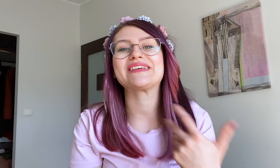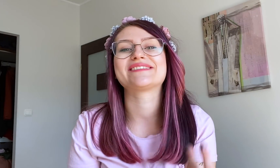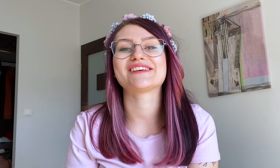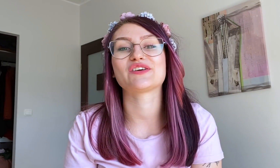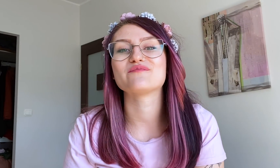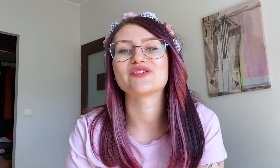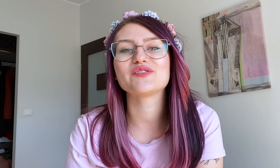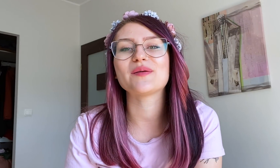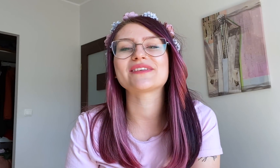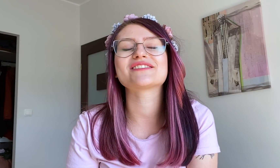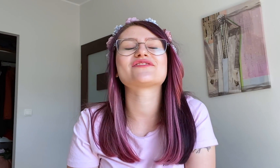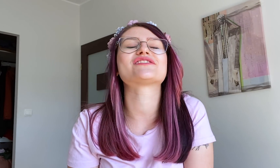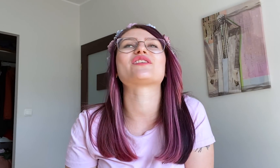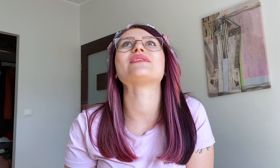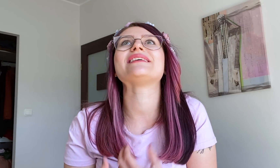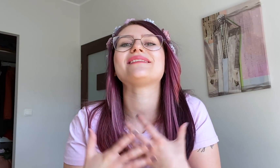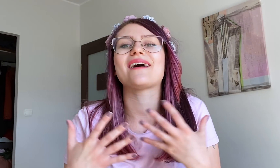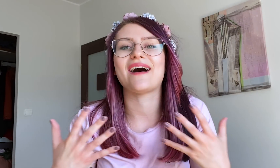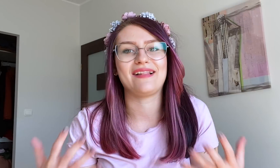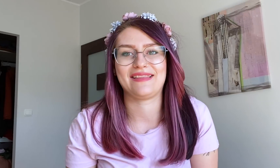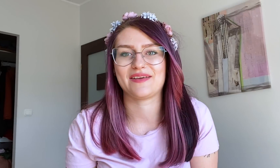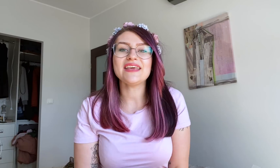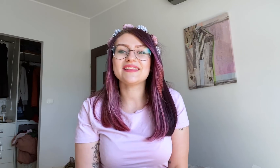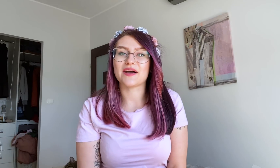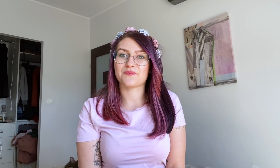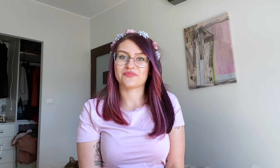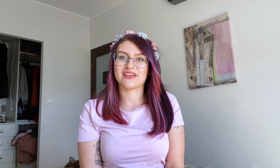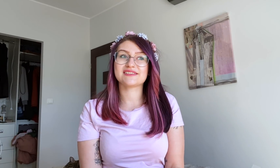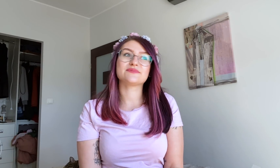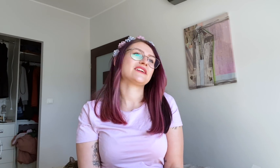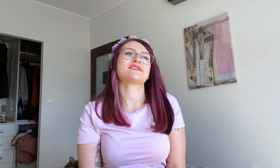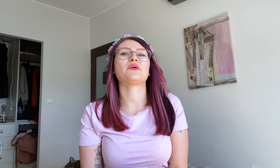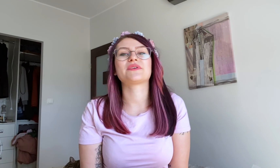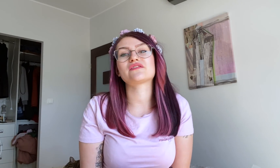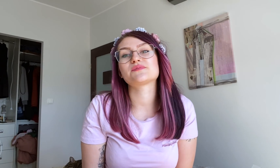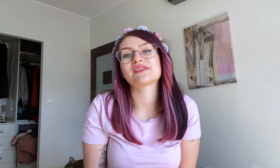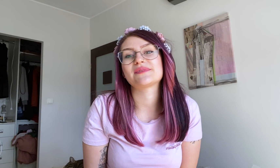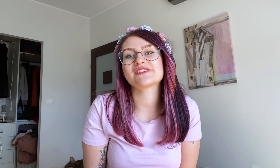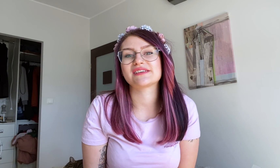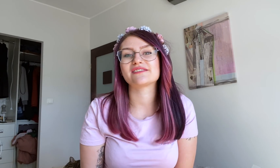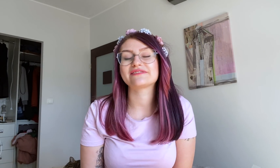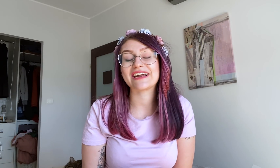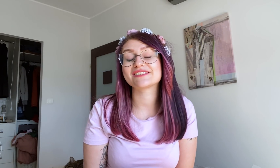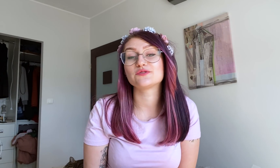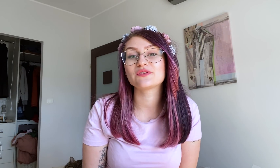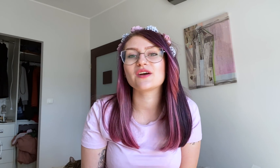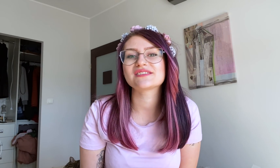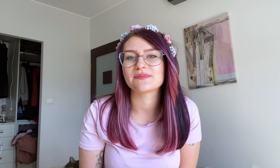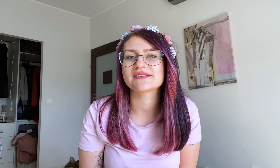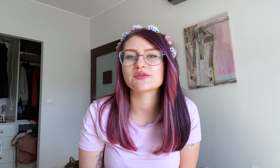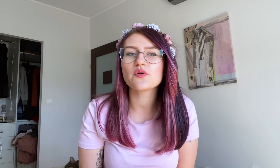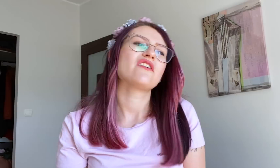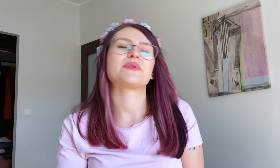kiedy ja się obroniłam, tak że wszystko idealnie. I tam jestem teraz po pierwszym semestrze, jestem w trakcie drugiego semestru.